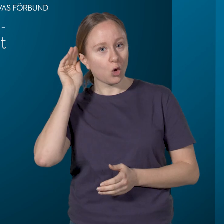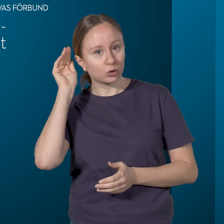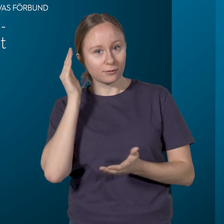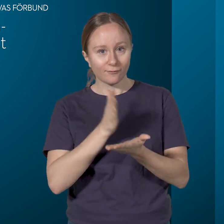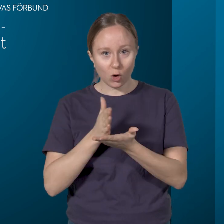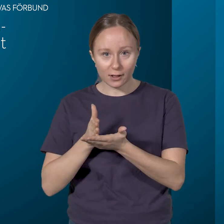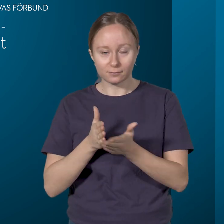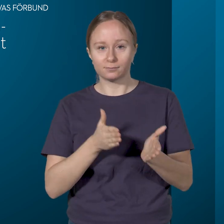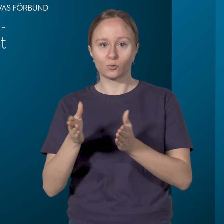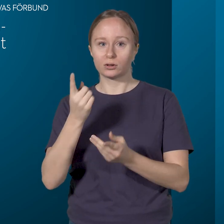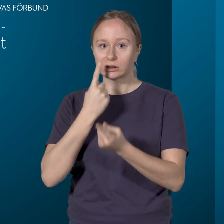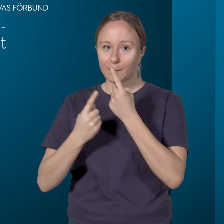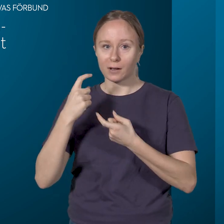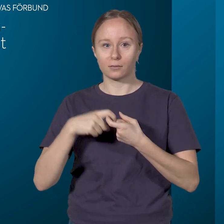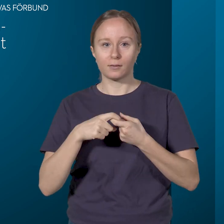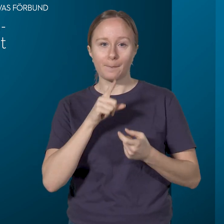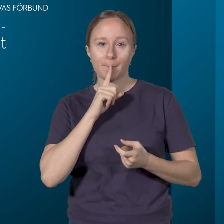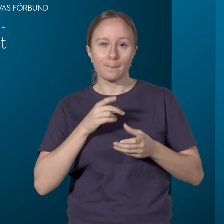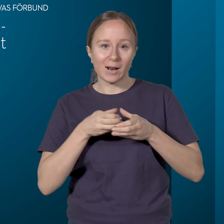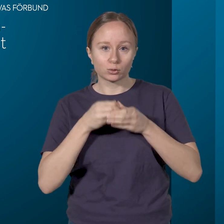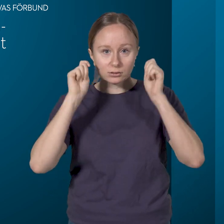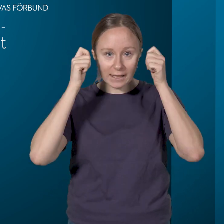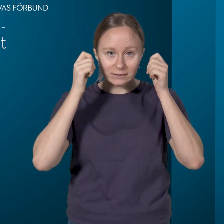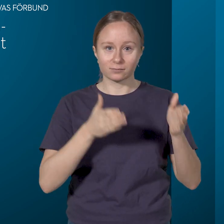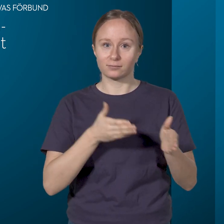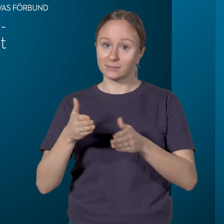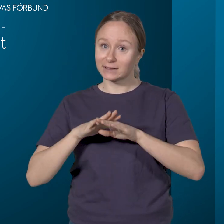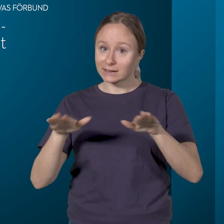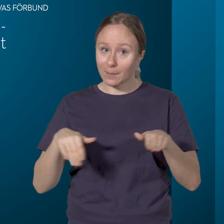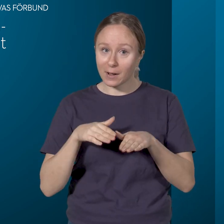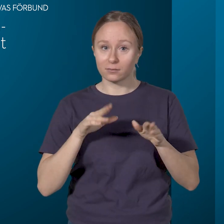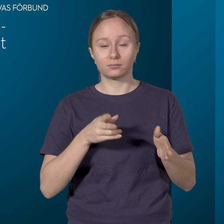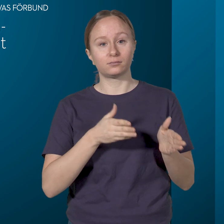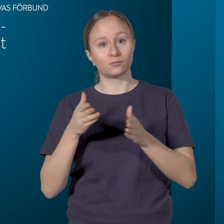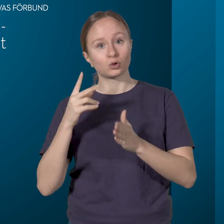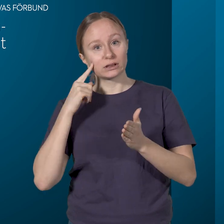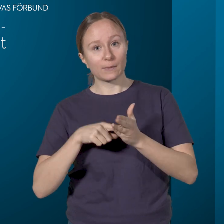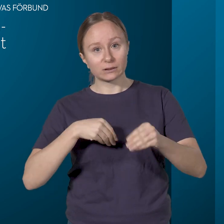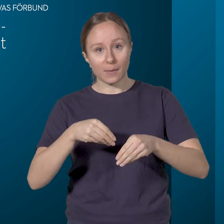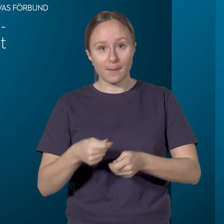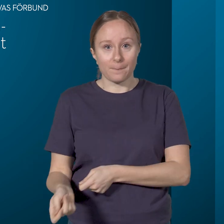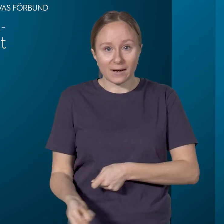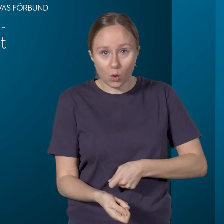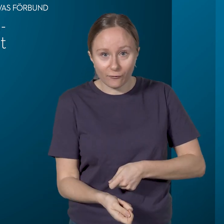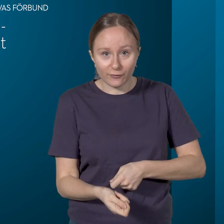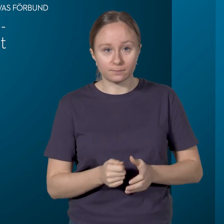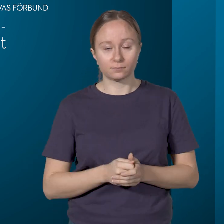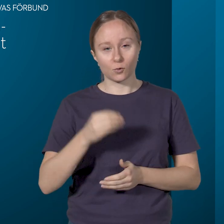lyssna på föreläsningar, samtala om minoritetsstress, simma, - och till exempel spela minigolf.